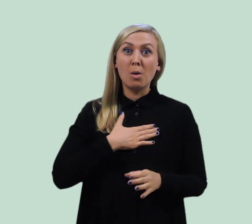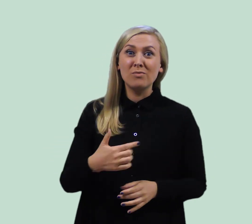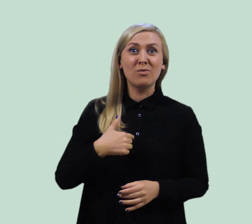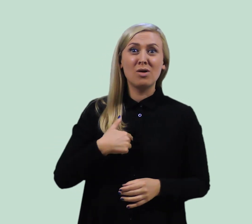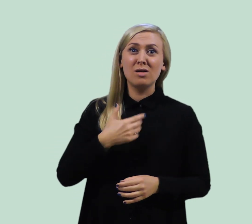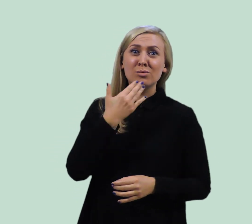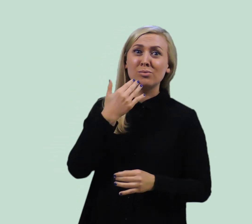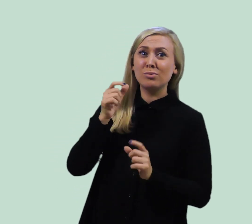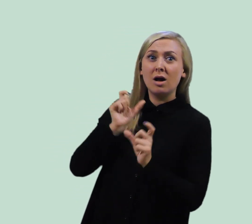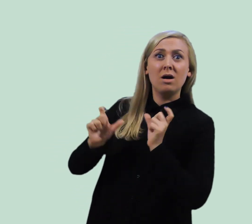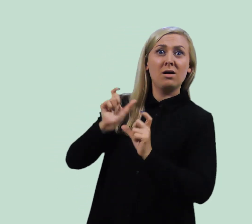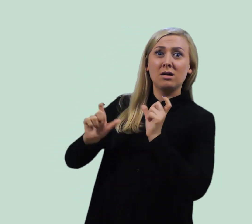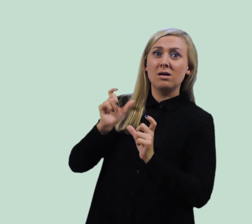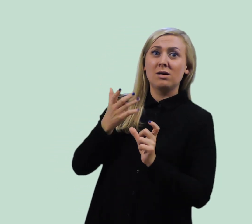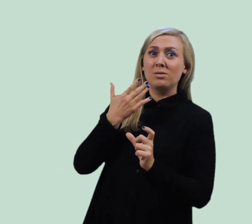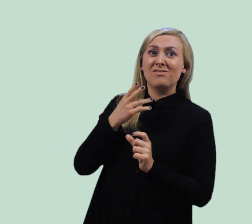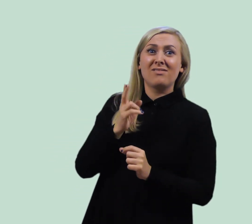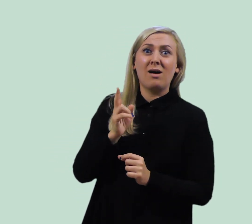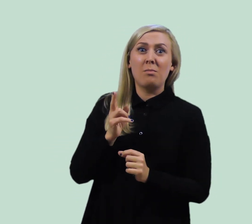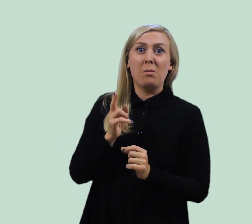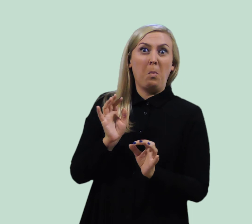Auch wenn du dich zB nicht gewehrt hast,